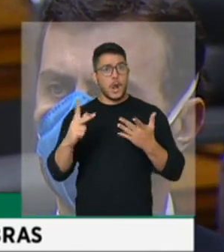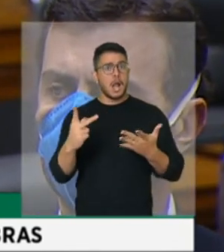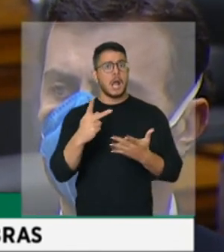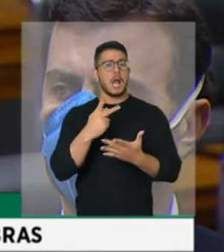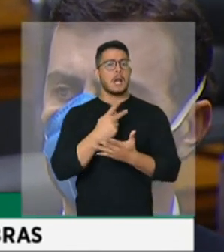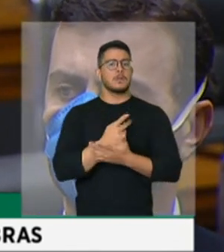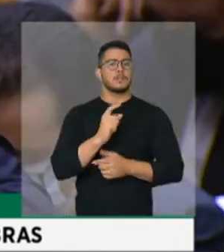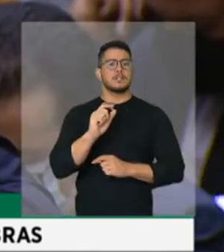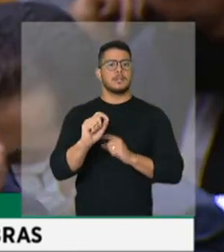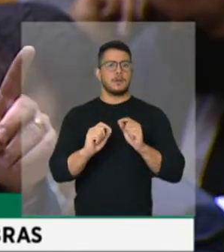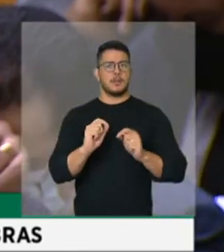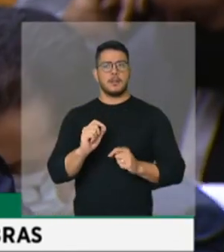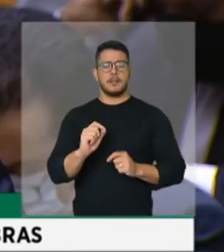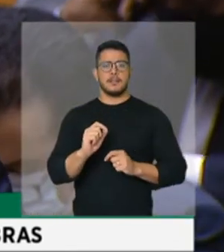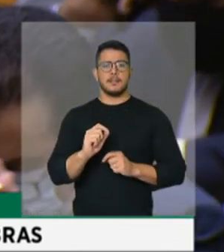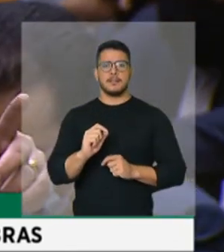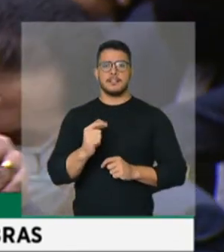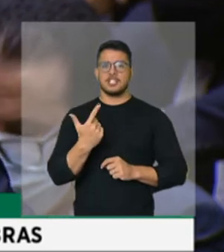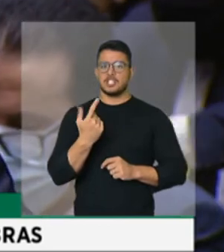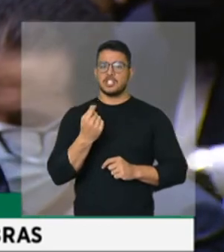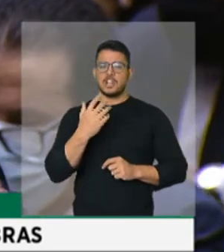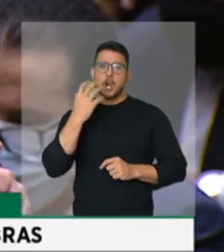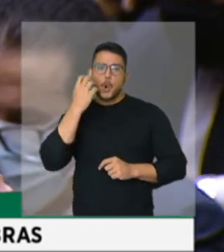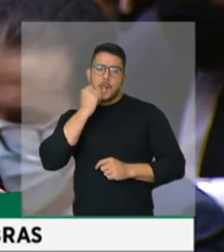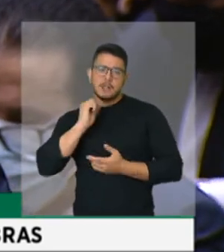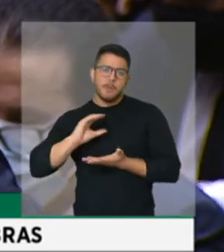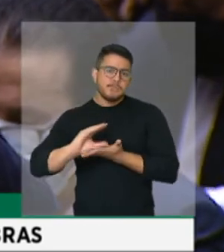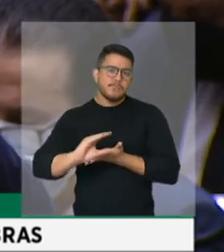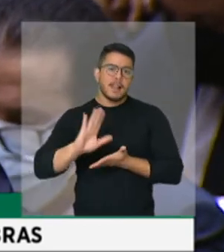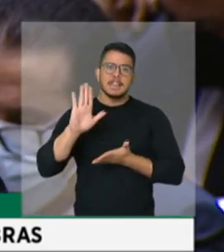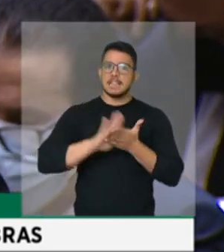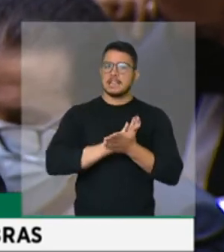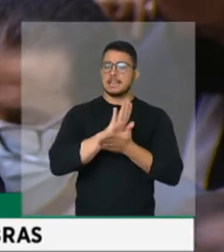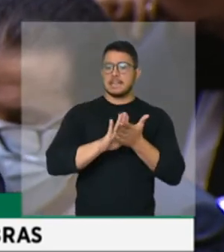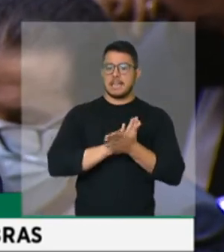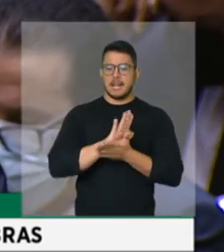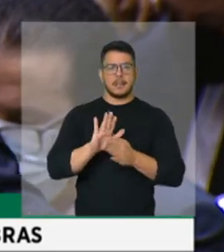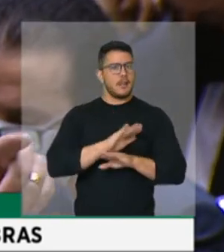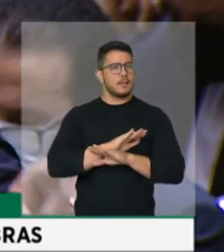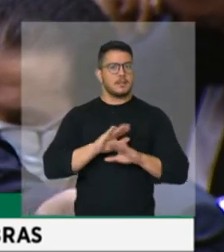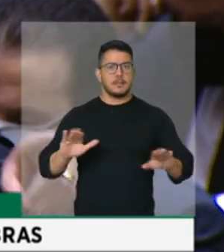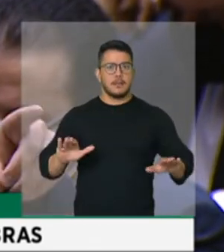MEUS FAMILIARES. NÃO TEM NENHUMA RELACIONADA A NENHUM EMPRESÁRIO DESSE SEGMENTO. MAS VAI VER QUE NAS DOAÇÕES